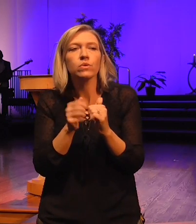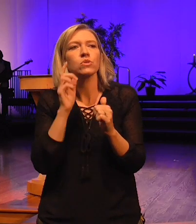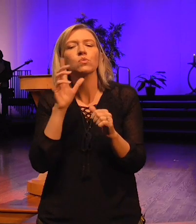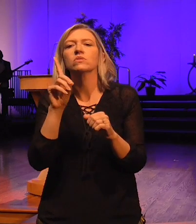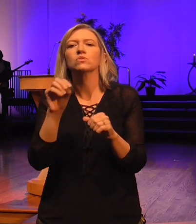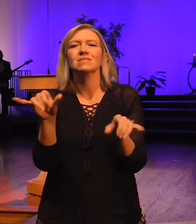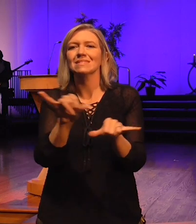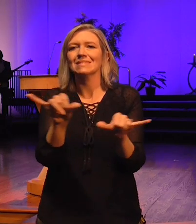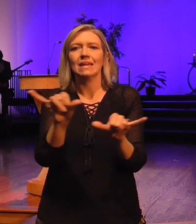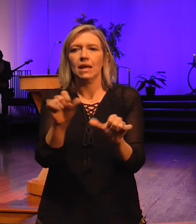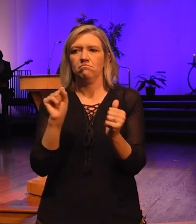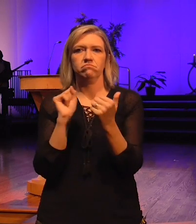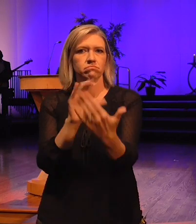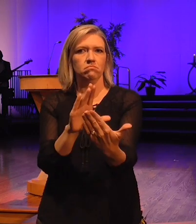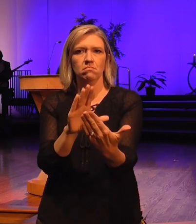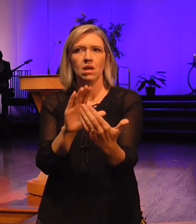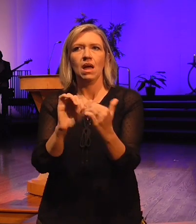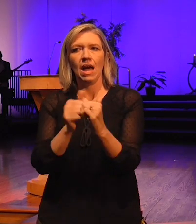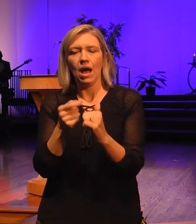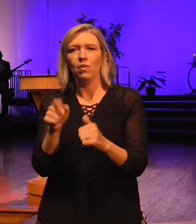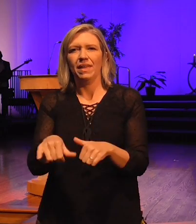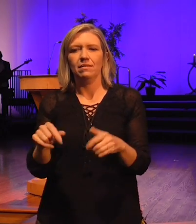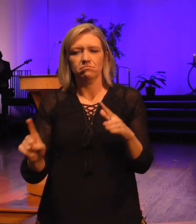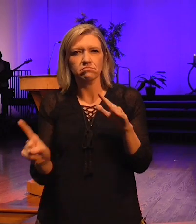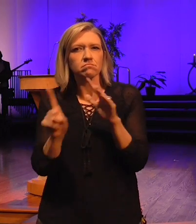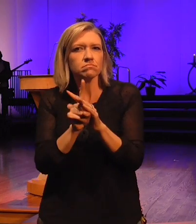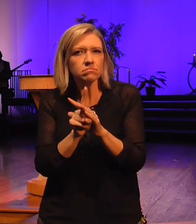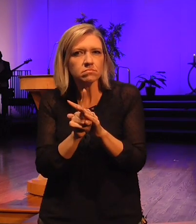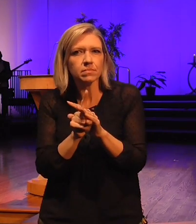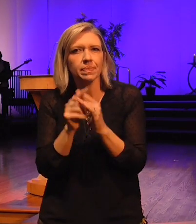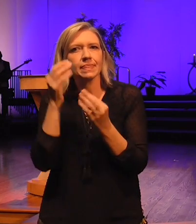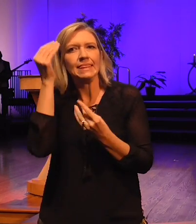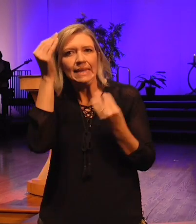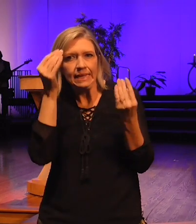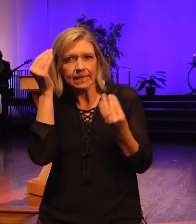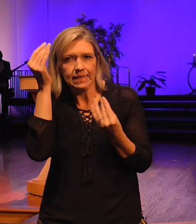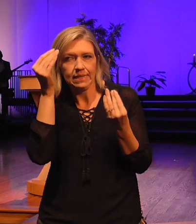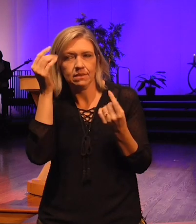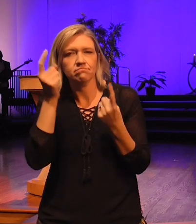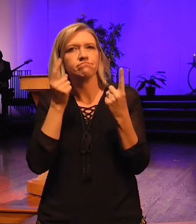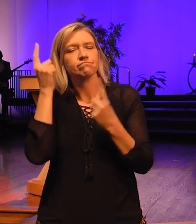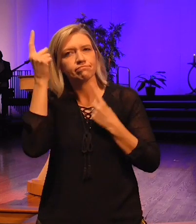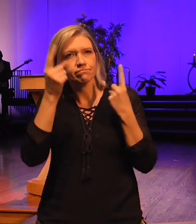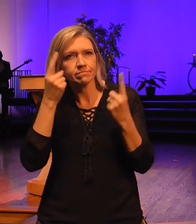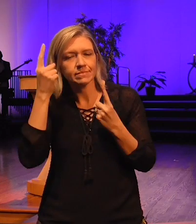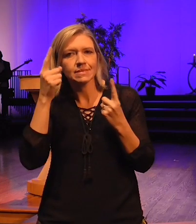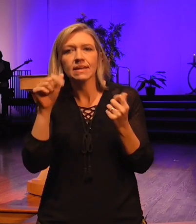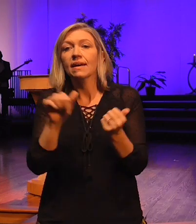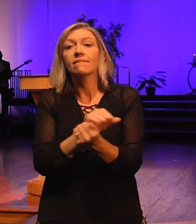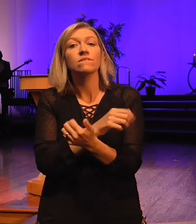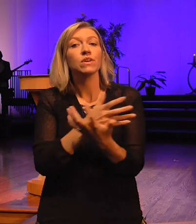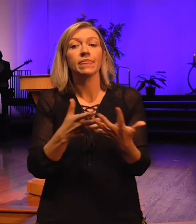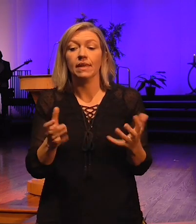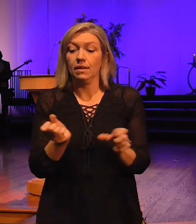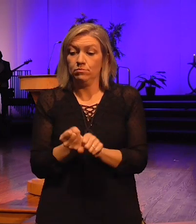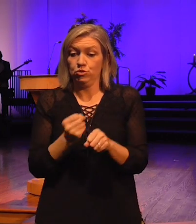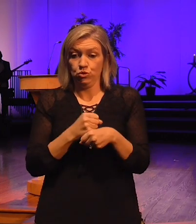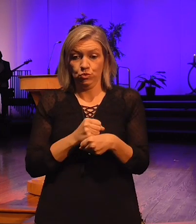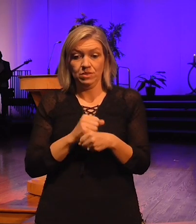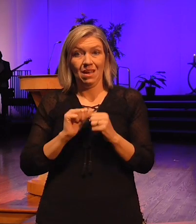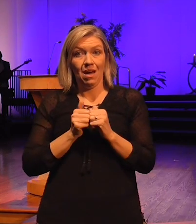medios que provocaron la condición al pensar, porque todo es producido por el pensamiento,